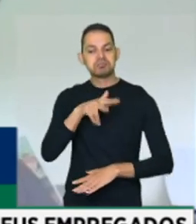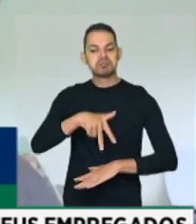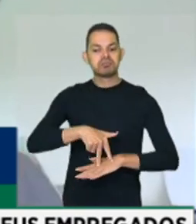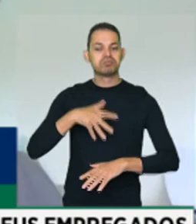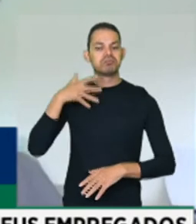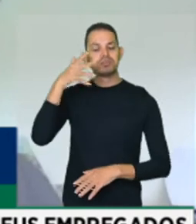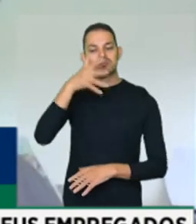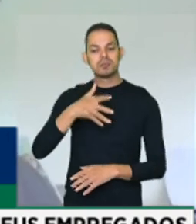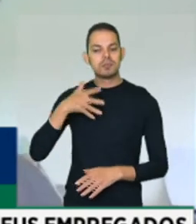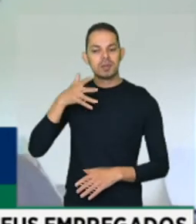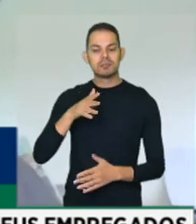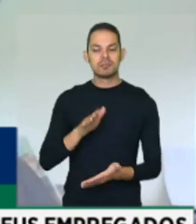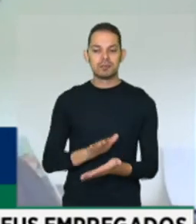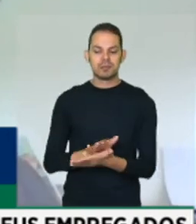APLICAREM VACINAS CONTRA O COVID. EU QUERO APROVEITAR E